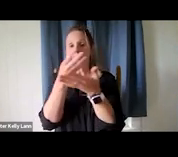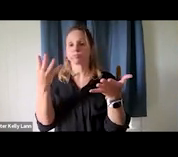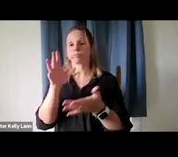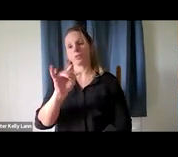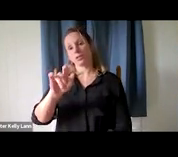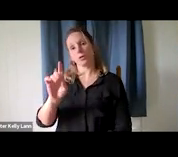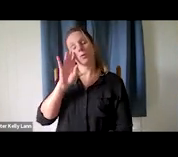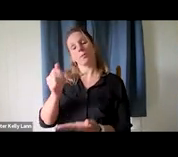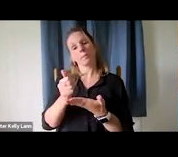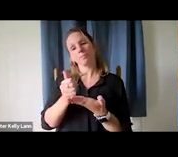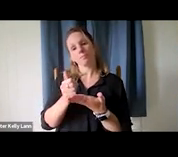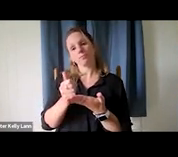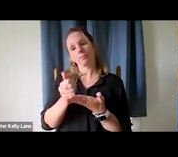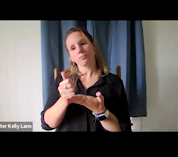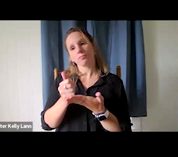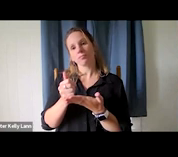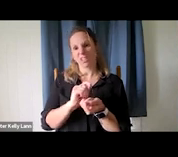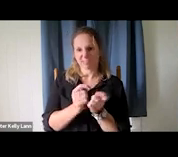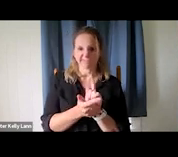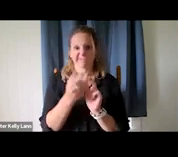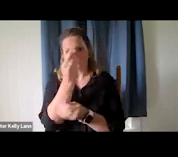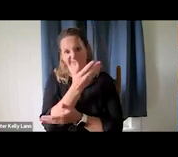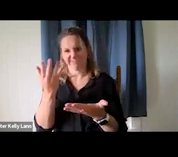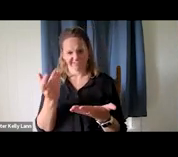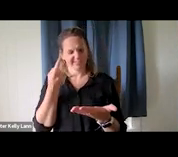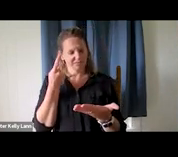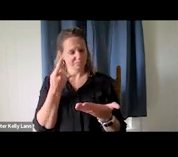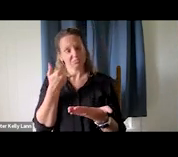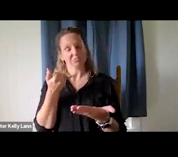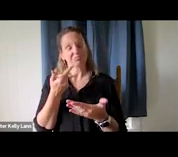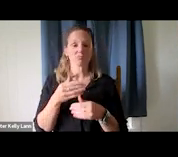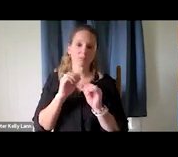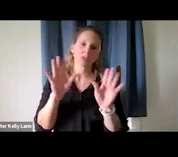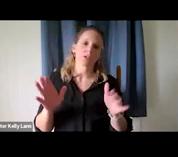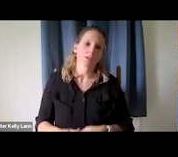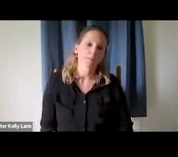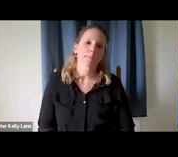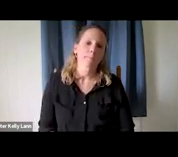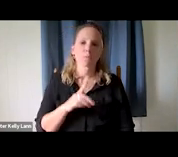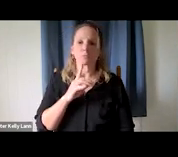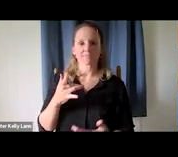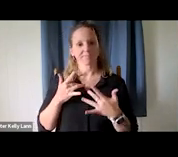que les ayudarán en la interpretación de esa información en un MSR o informe de resumen médico efectivo. Estamos realmente entusiasmados